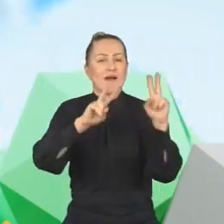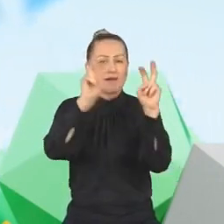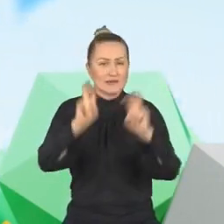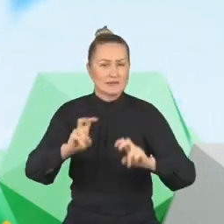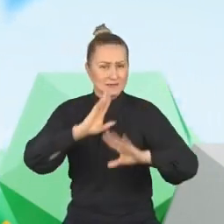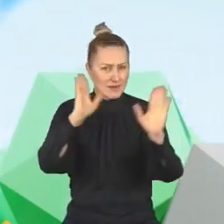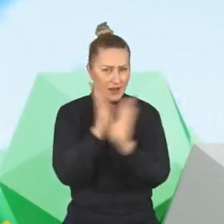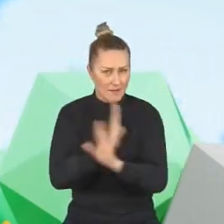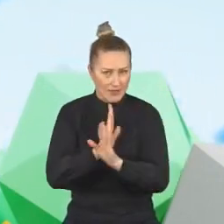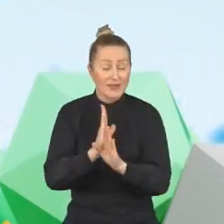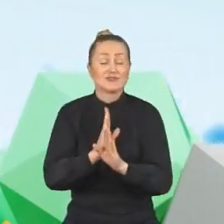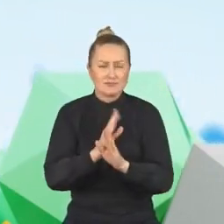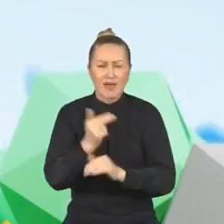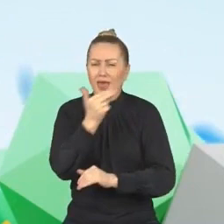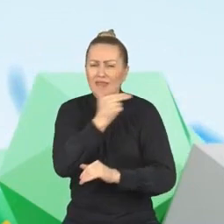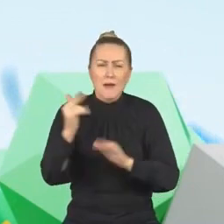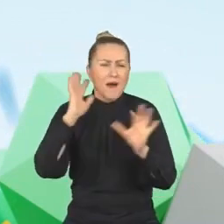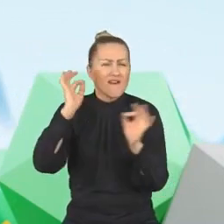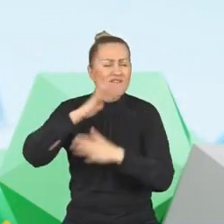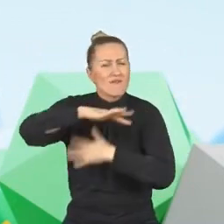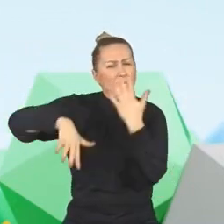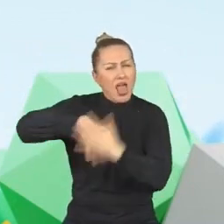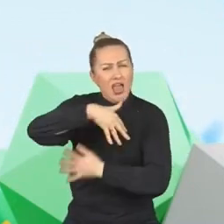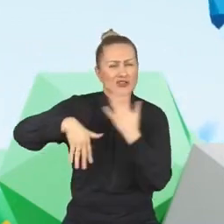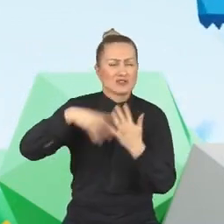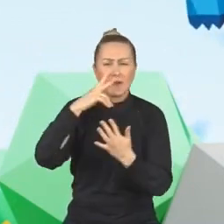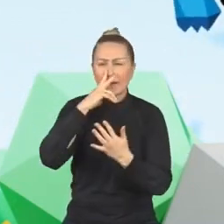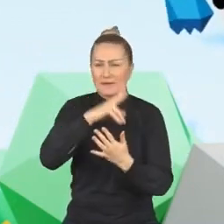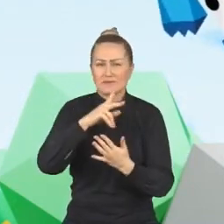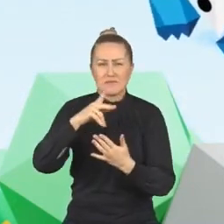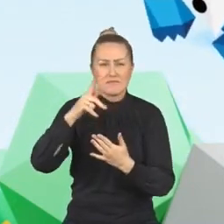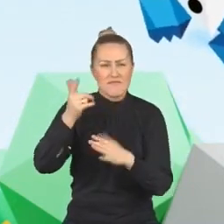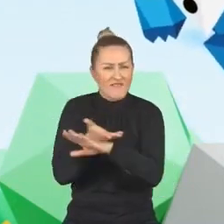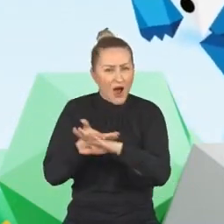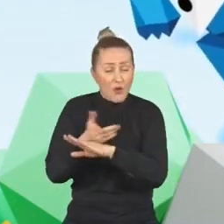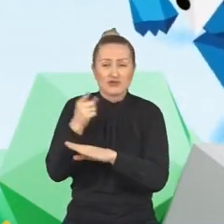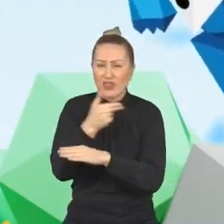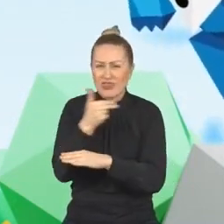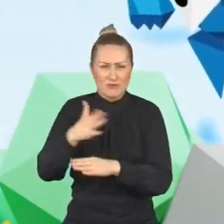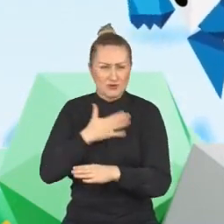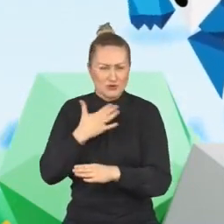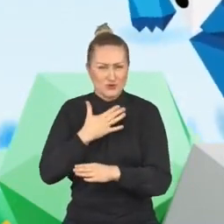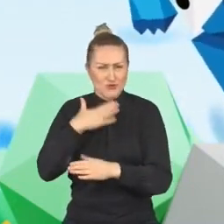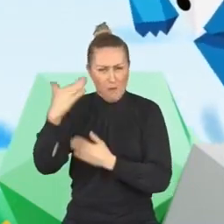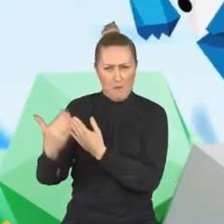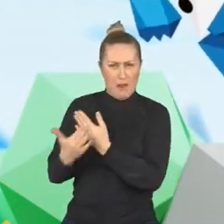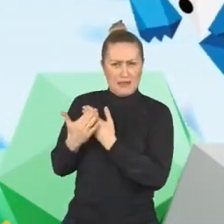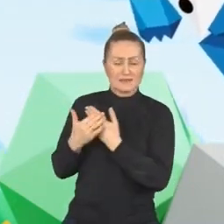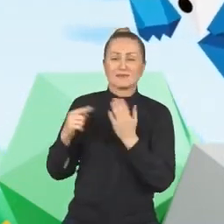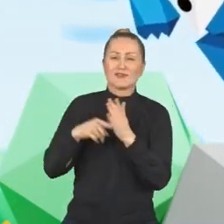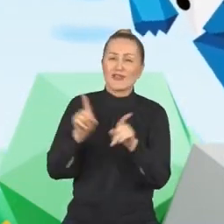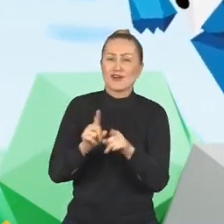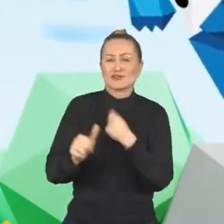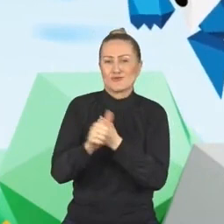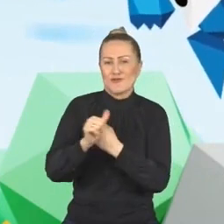Ale temat dezinformacji jest też tematem, który jest bliski nam ze względów prywatnych. Może zastanawiacie się, co mam